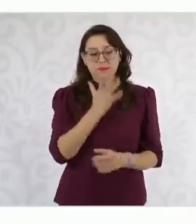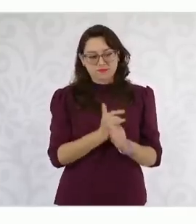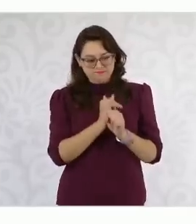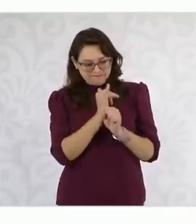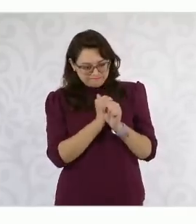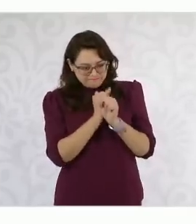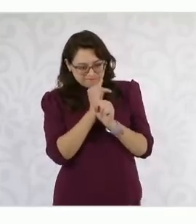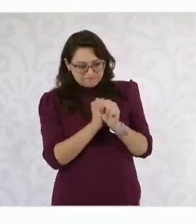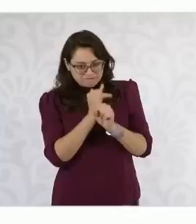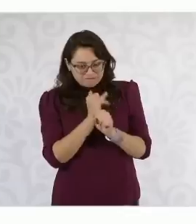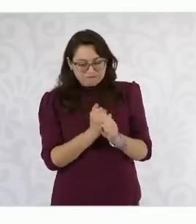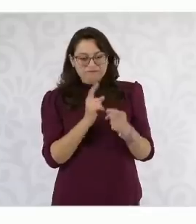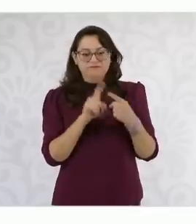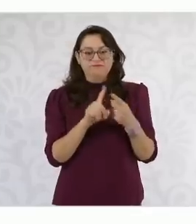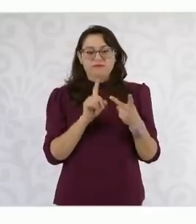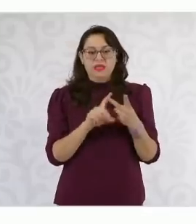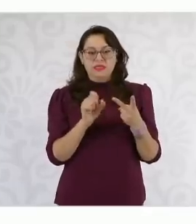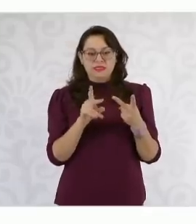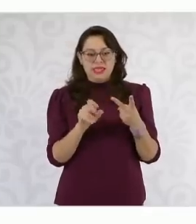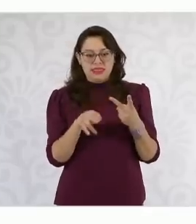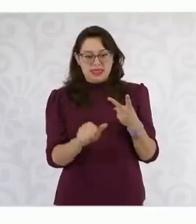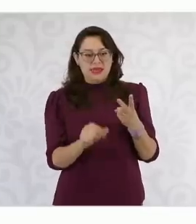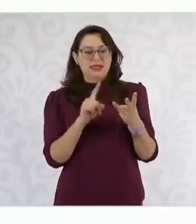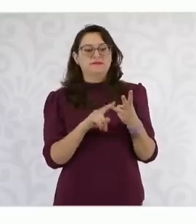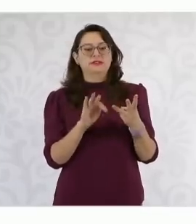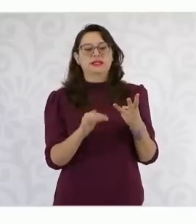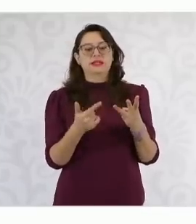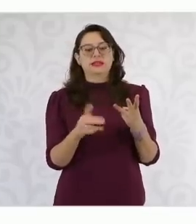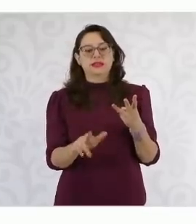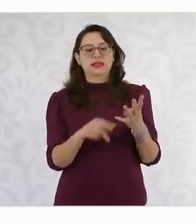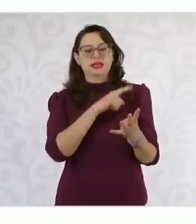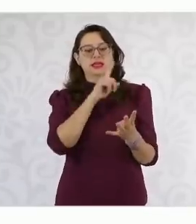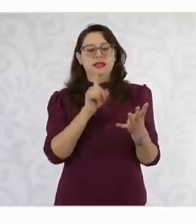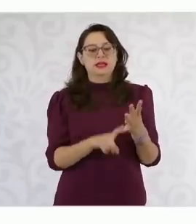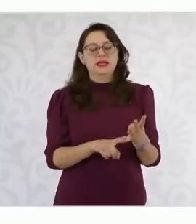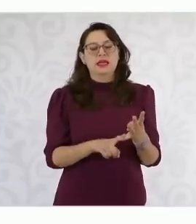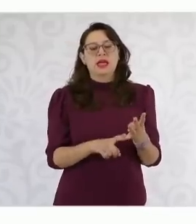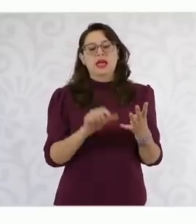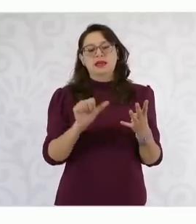de defensa fiscalía general de la república y de la agencia de investigación criminal se